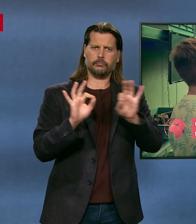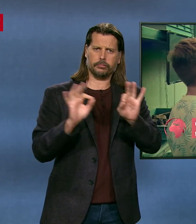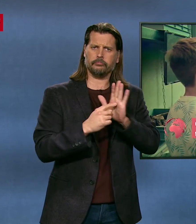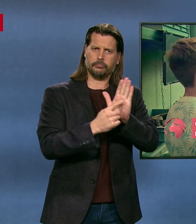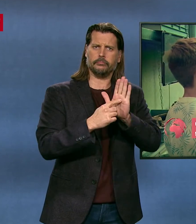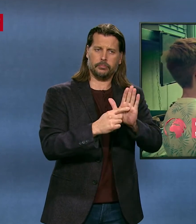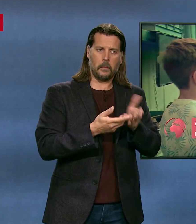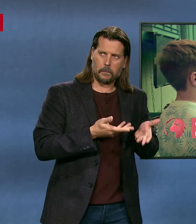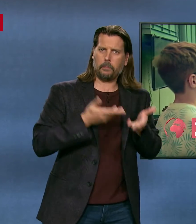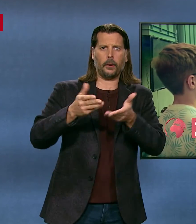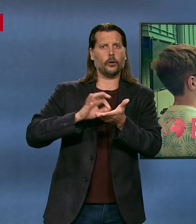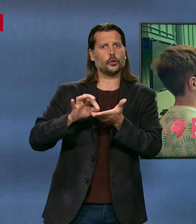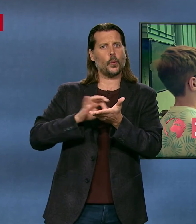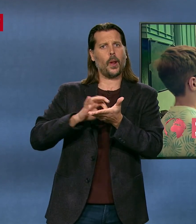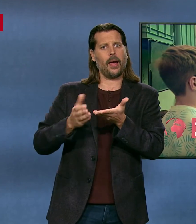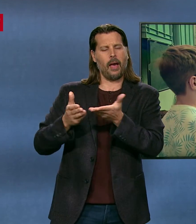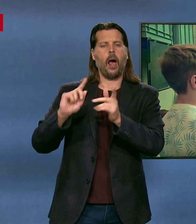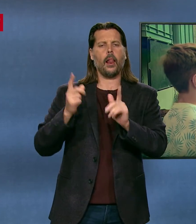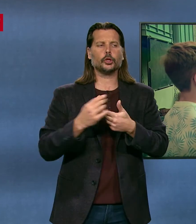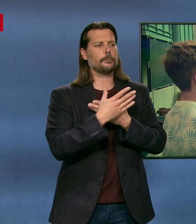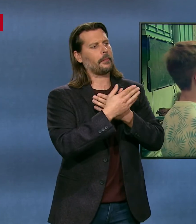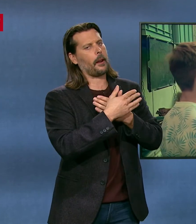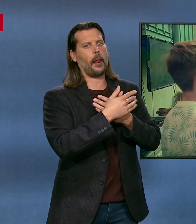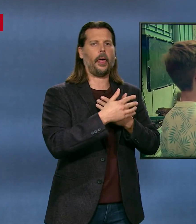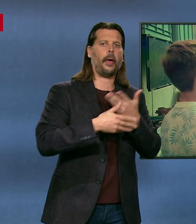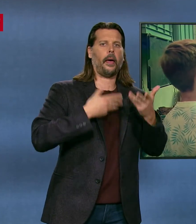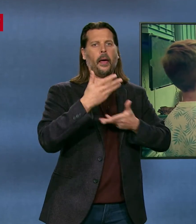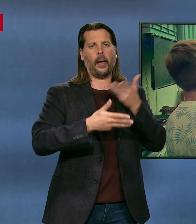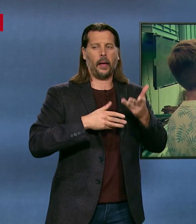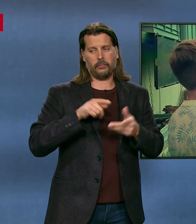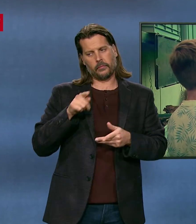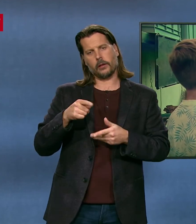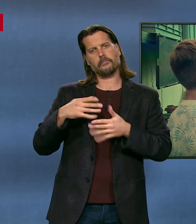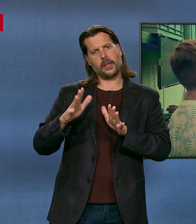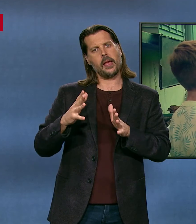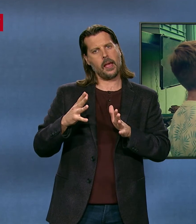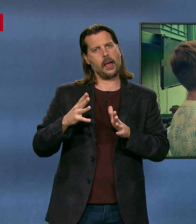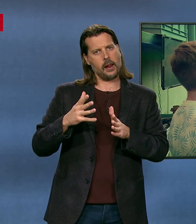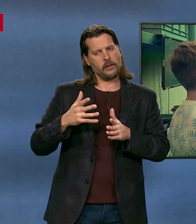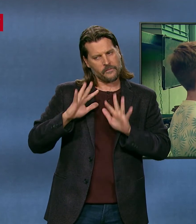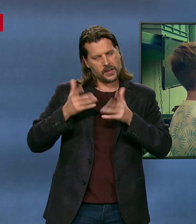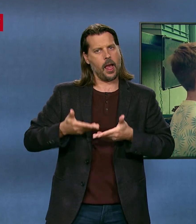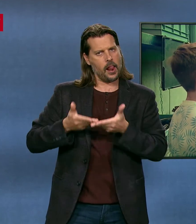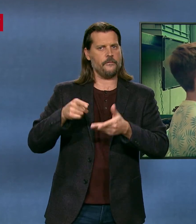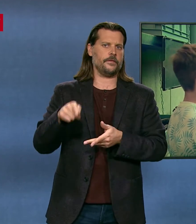und nicht nur vom Schmetterling erzählen. Das würde dem Käfer schon sehr helfen.